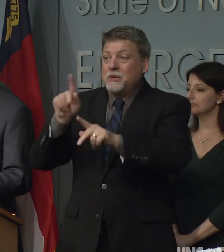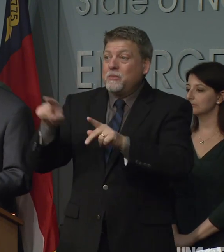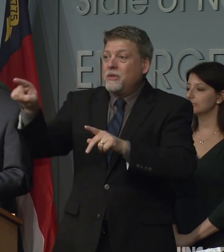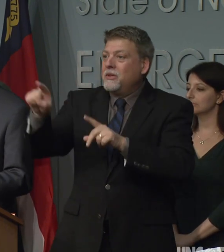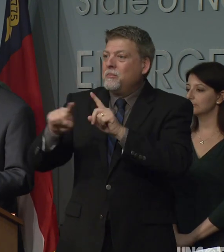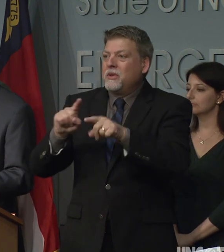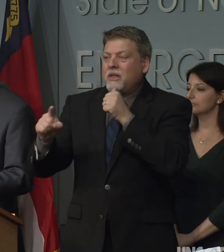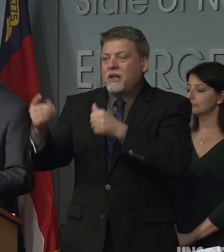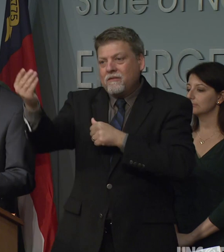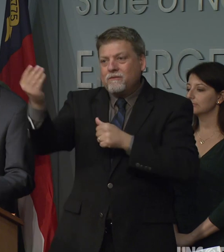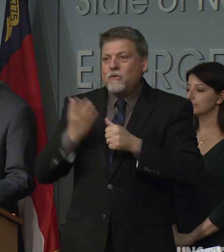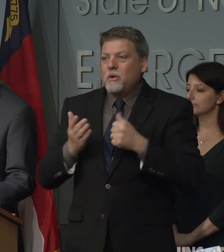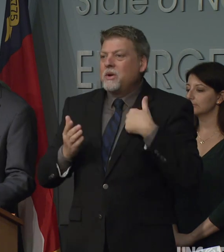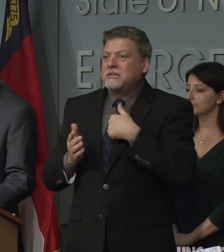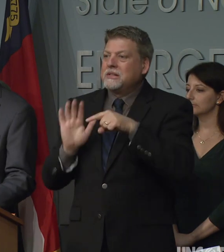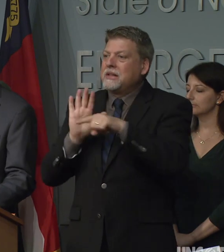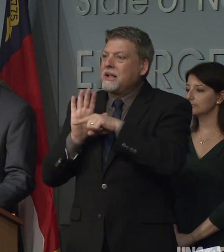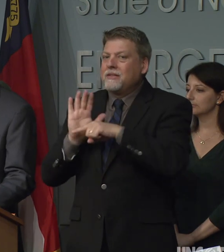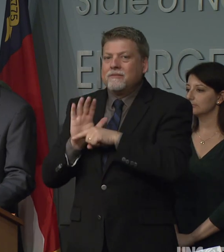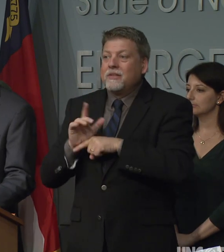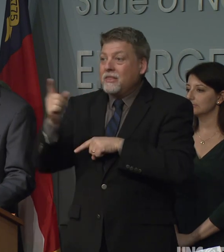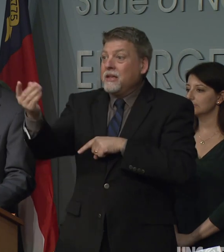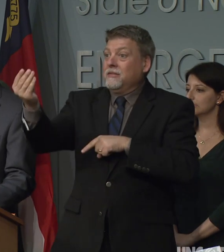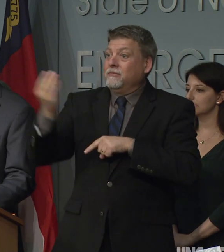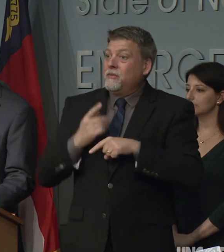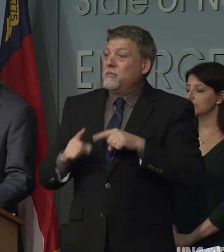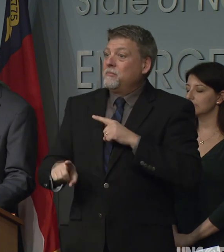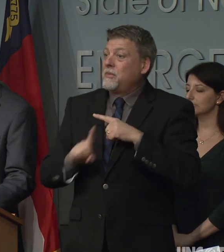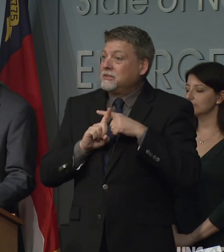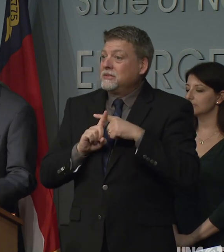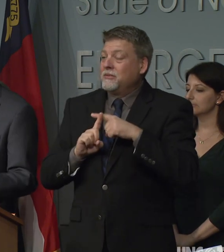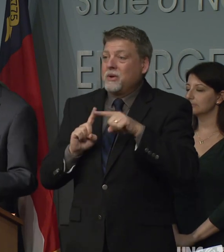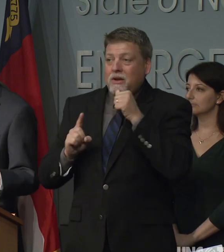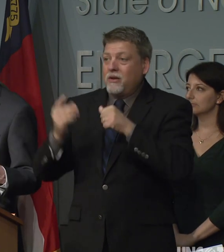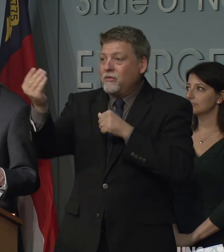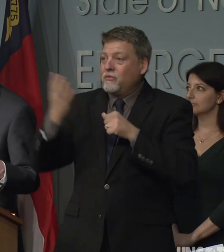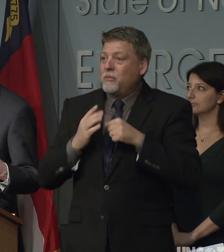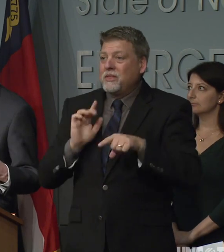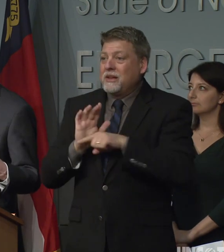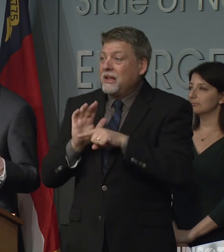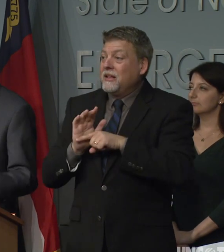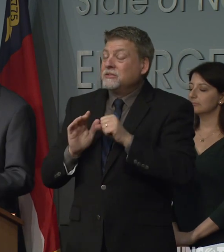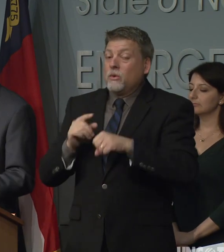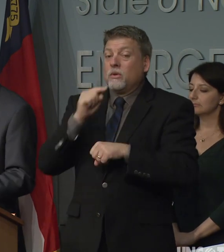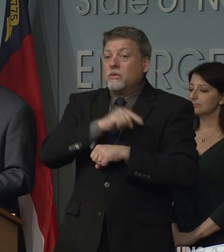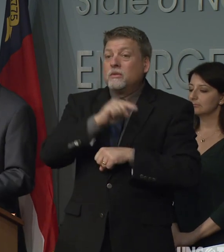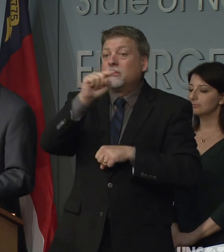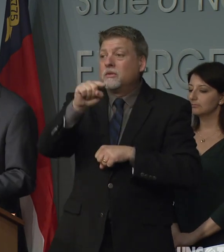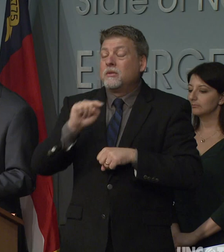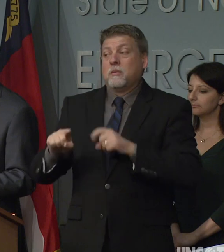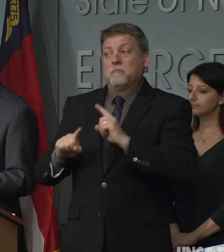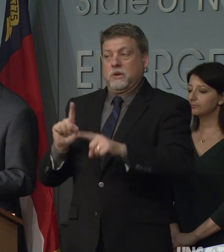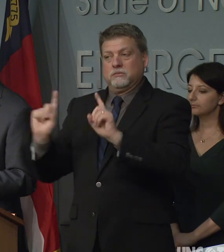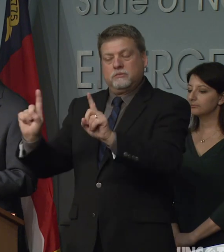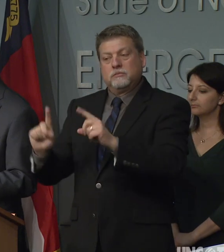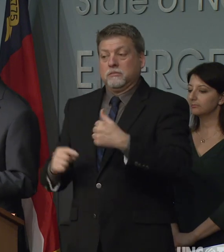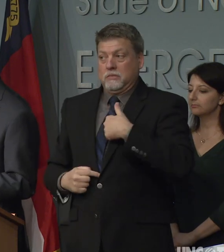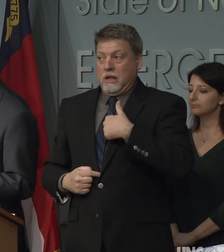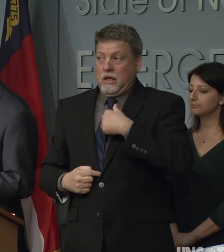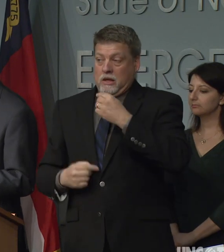realizando estas pruebas que no nos están reportando resultados negativos solo tiene que dar las reportar los resultados